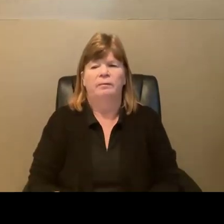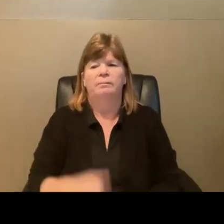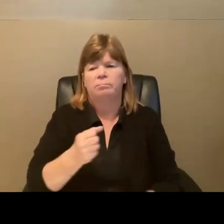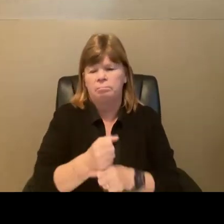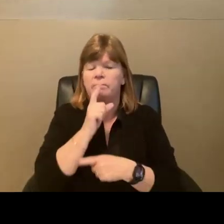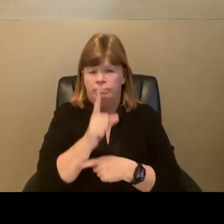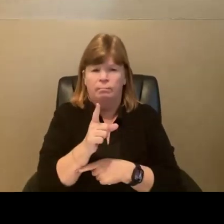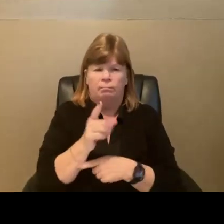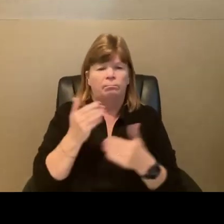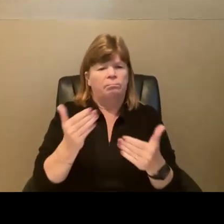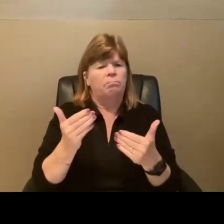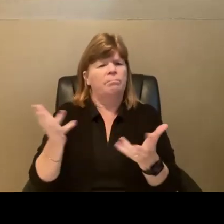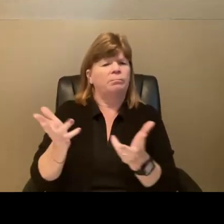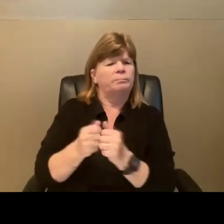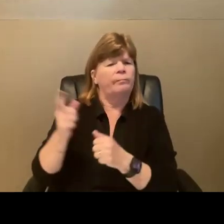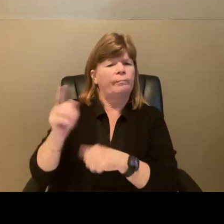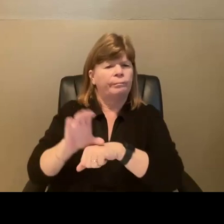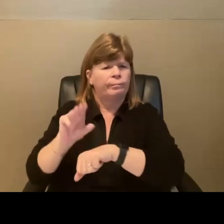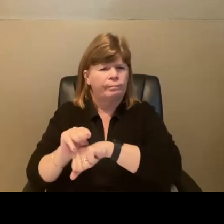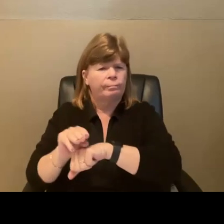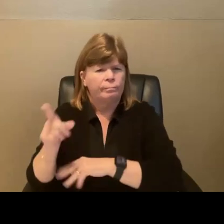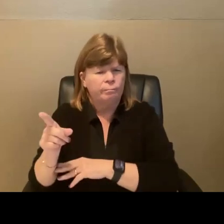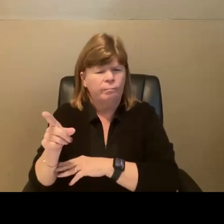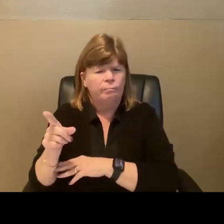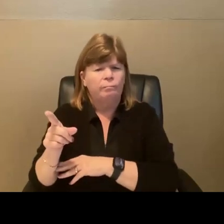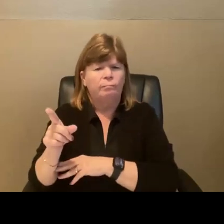asegúrense de hablar con ese gestor de casos y pedir opciones.